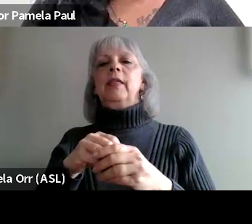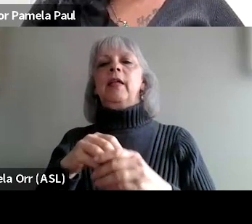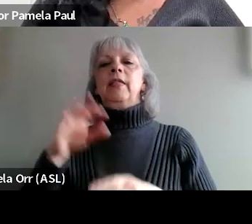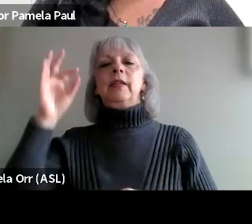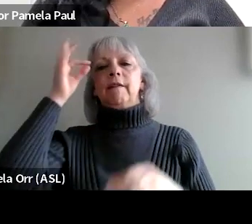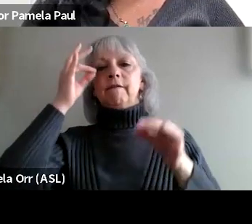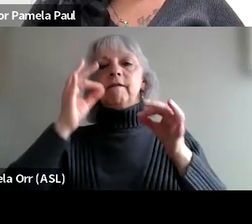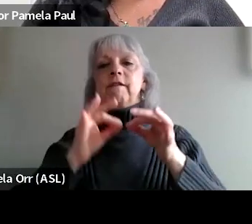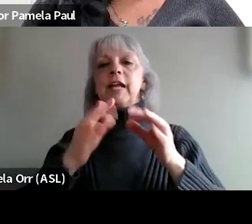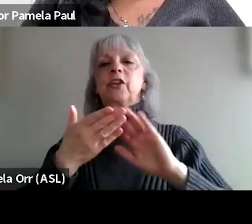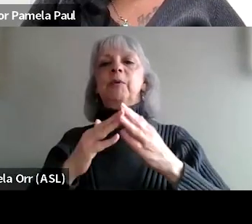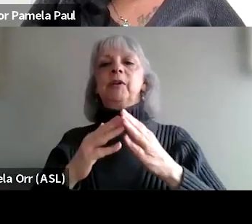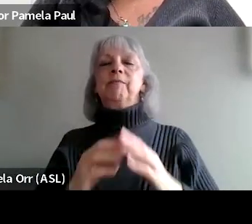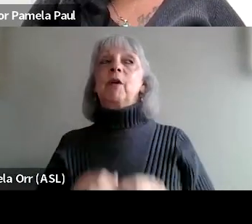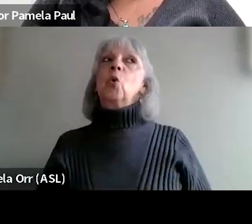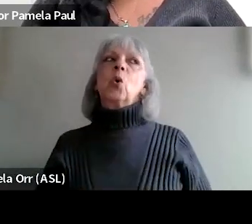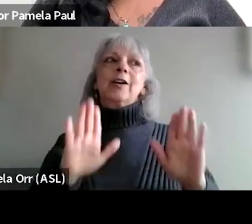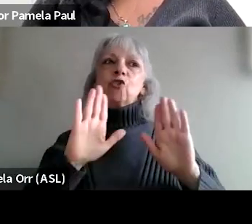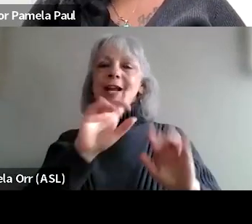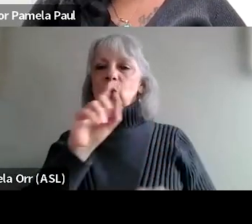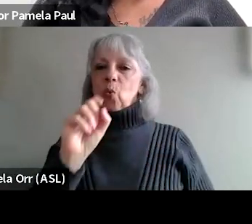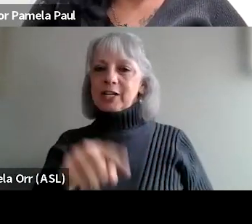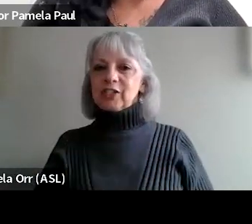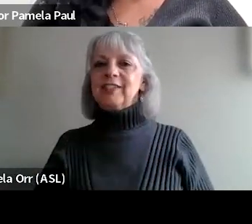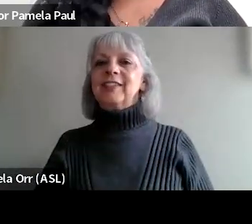Esa es una gran pregunta y pensarían que...